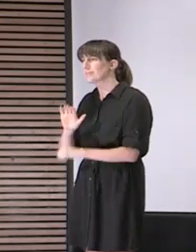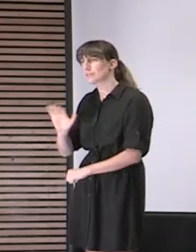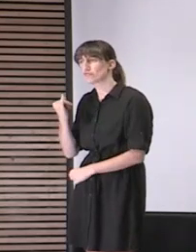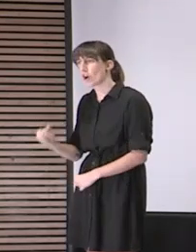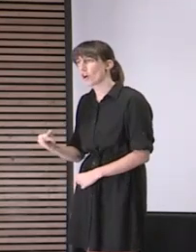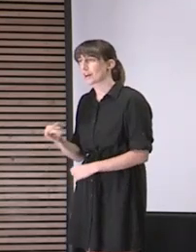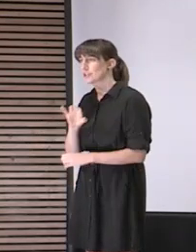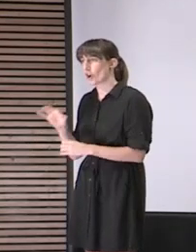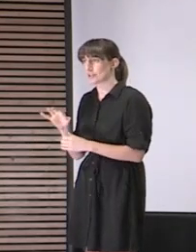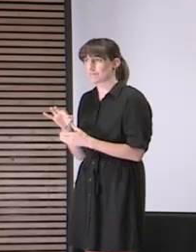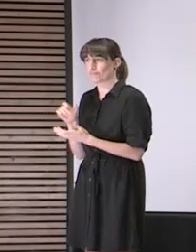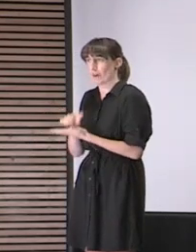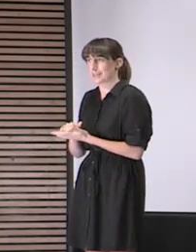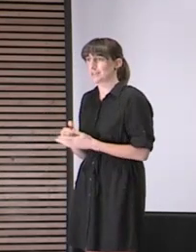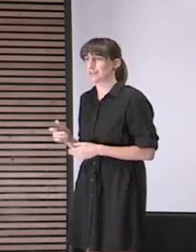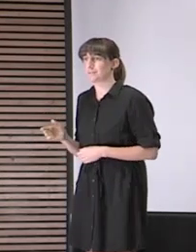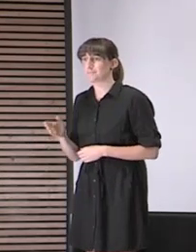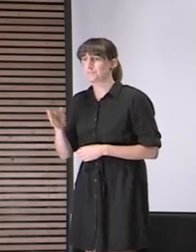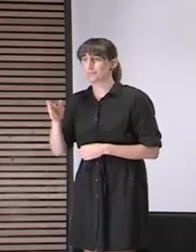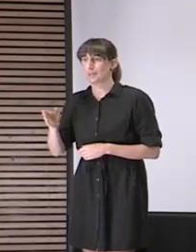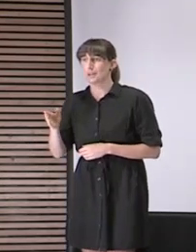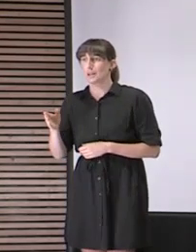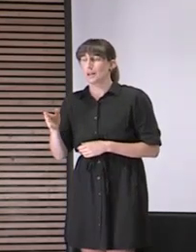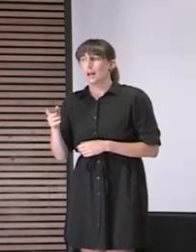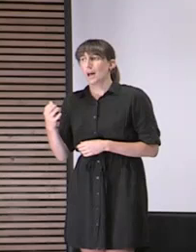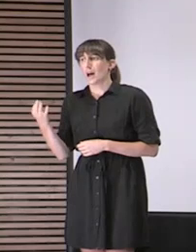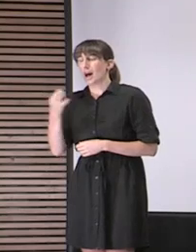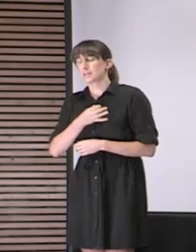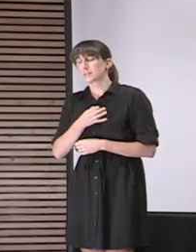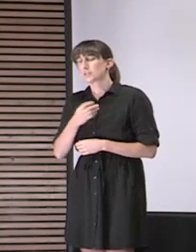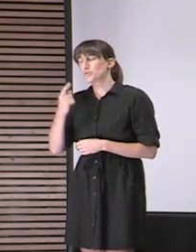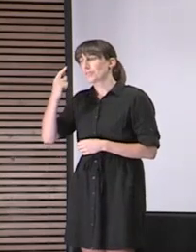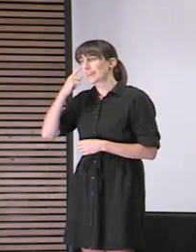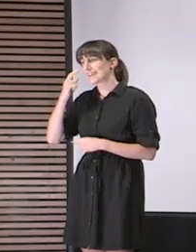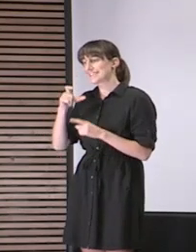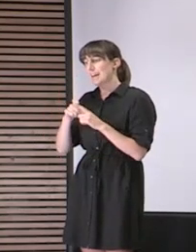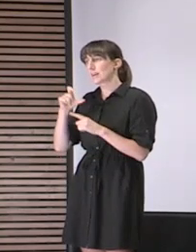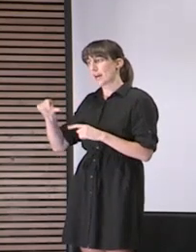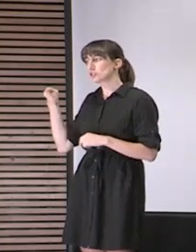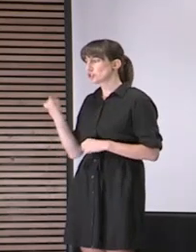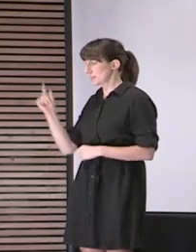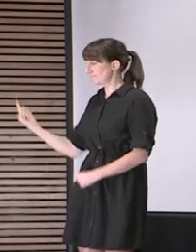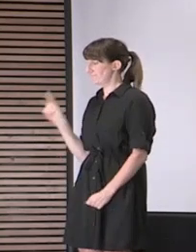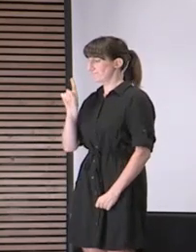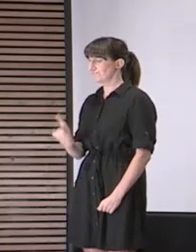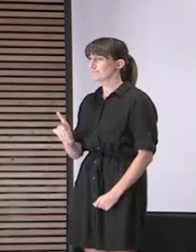encerrado y ese Dunedin. Él